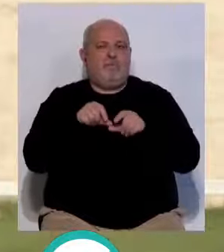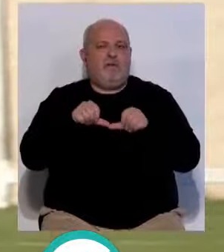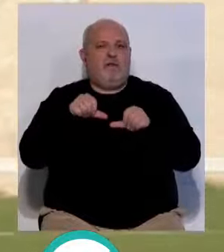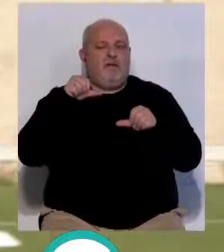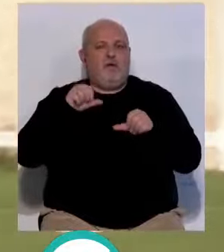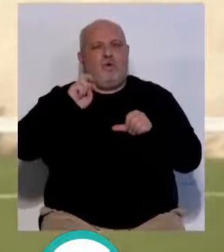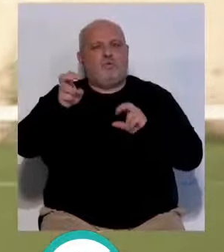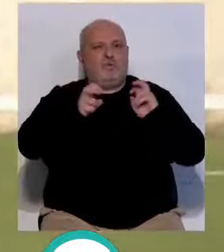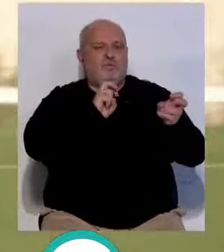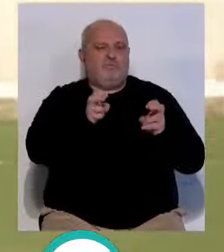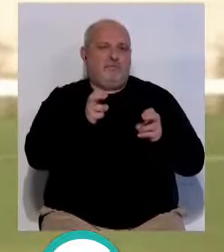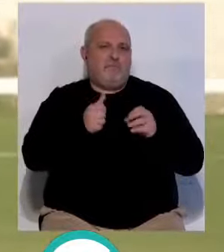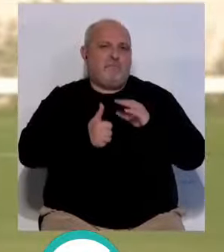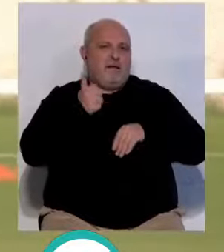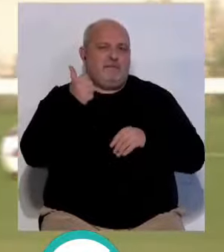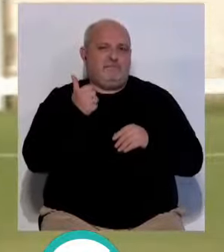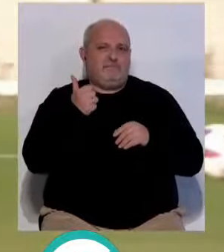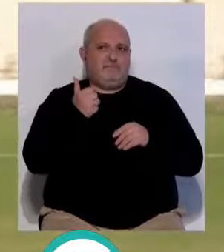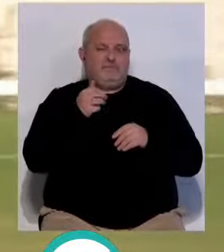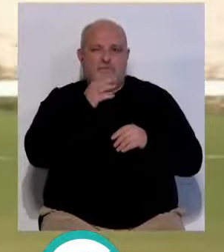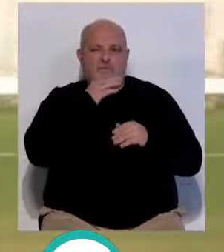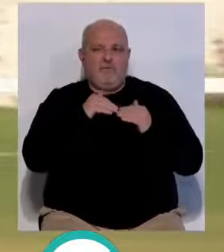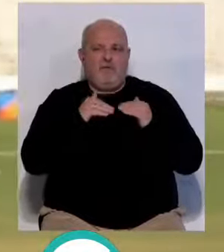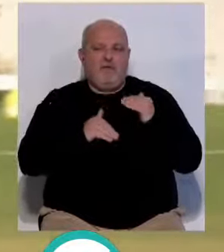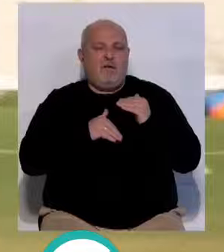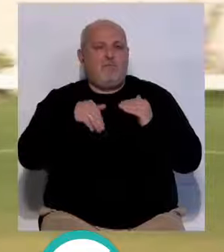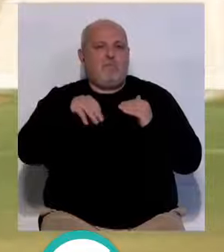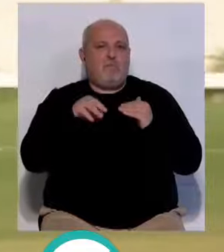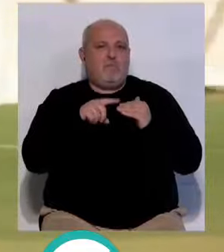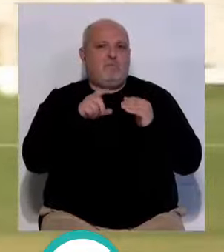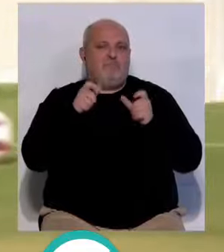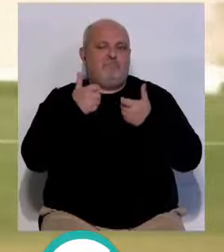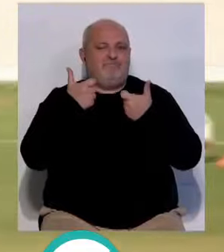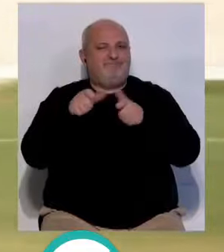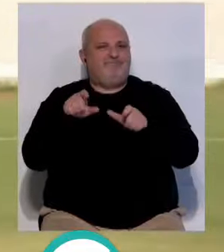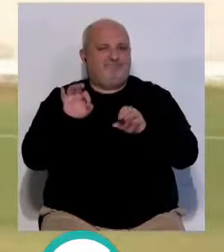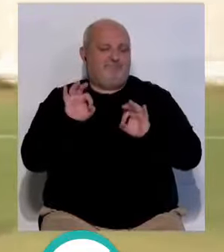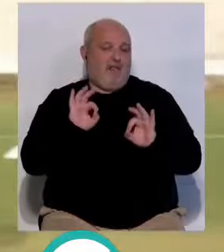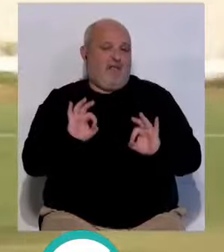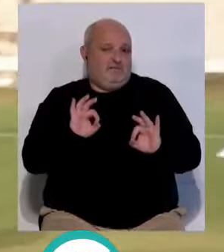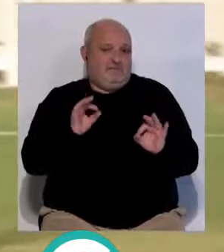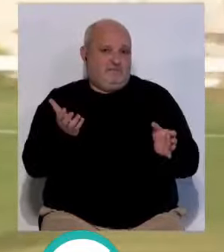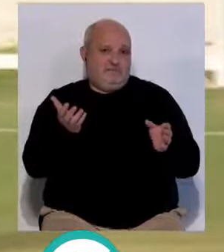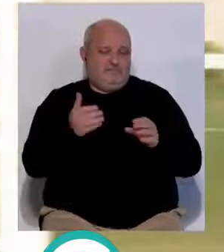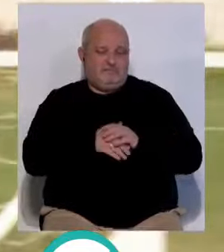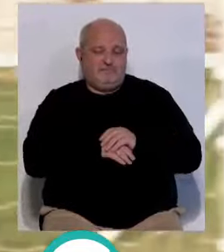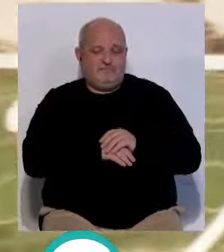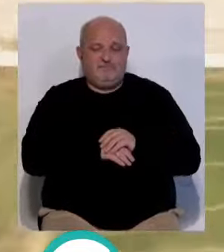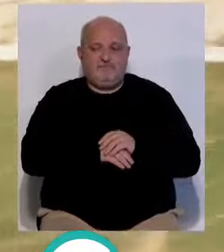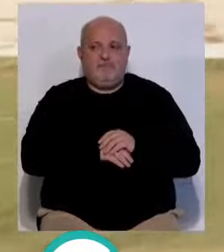los demás que se esperaba mucho están por debajo momo lo que es el Salto que dio la temporada